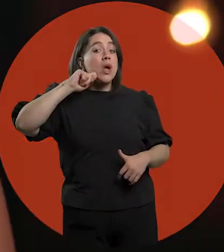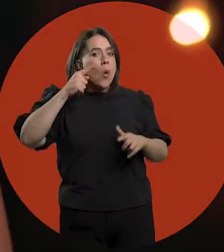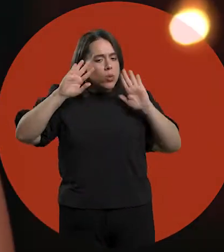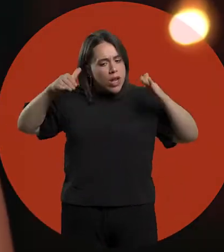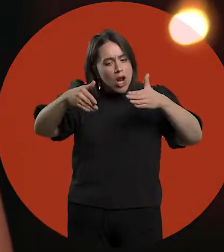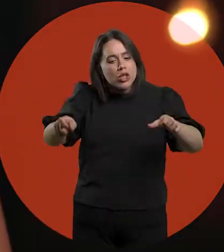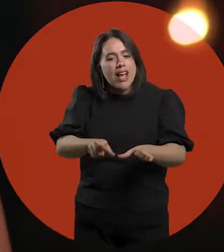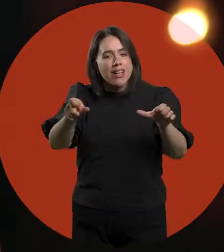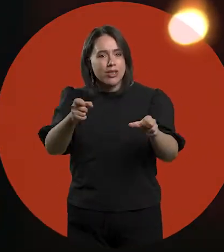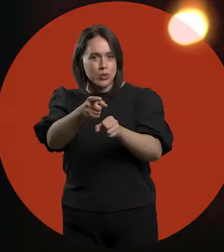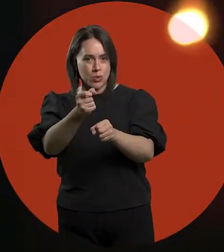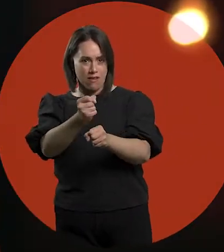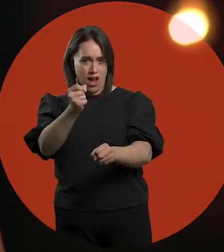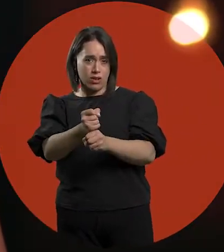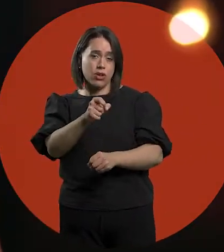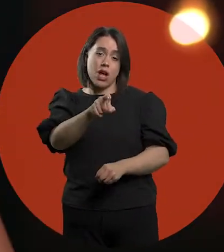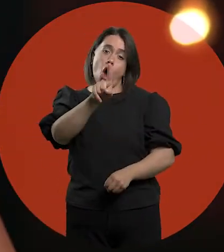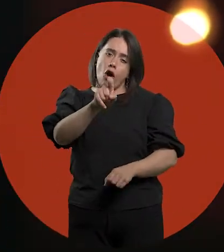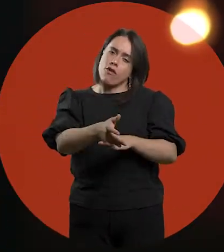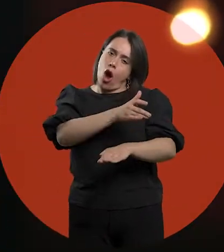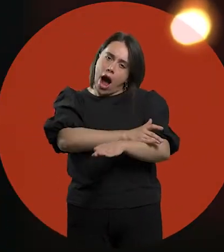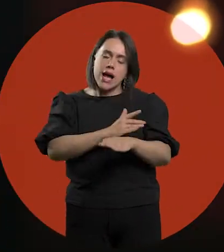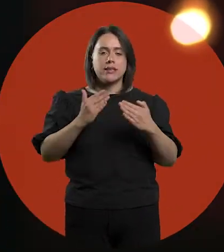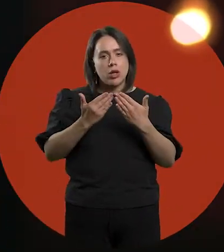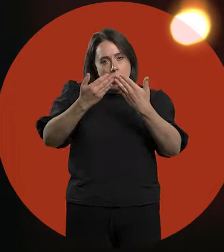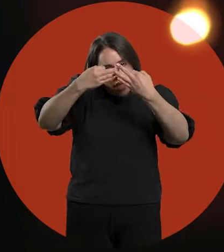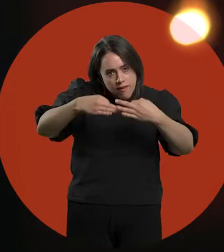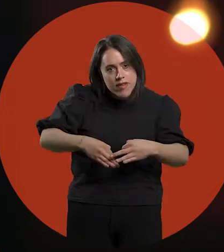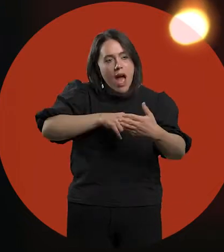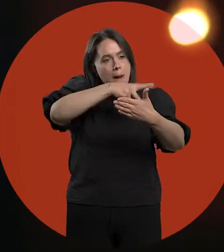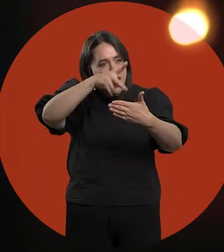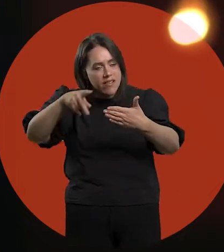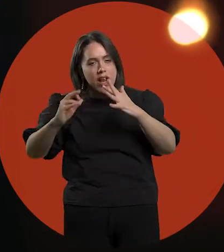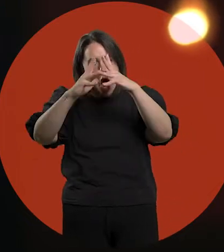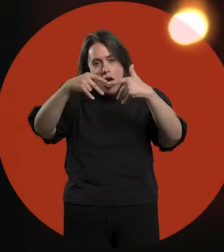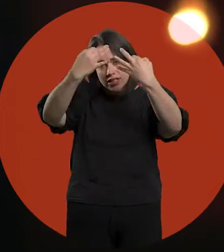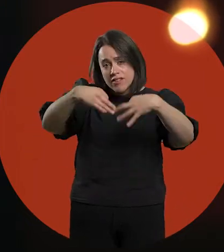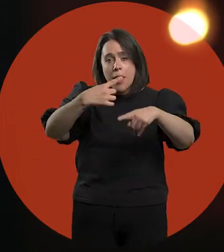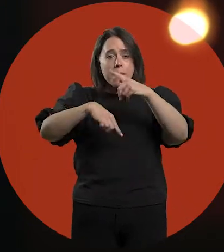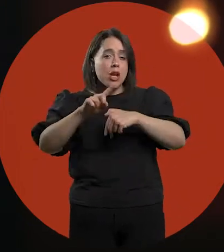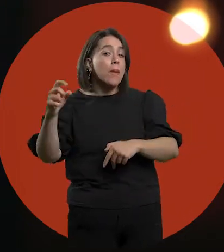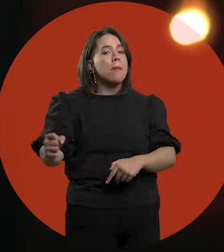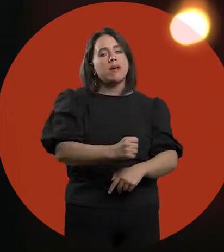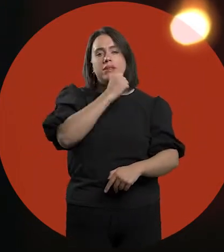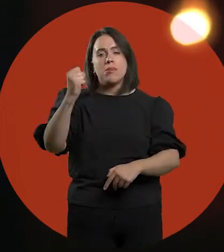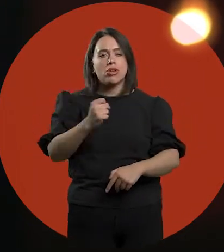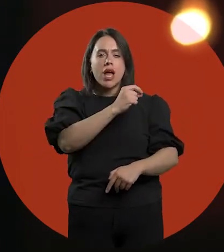Y, para eso, obviamente, necesitamos información, planeación, pero sobre todo que nos guste y nos apasione.